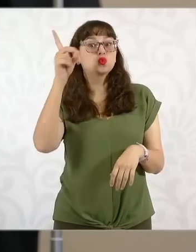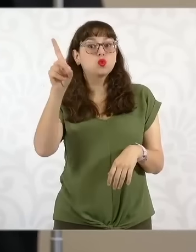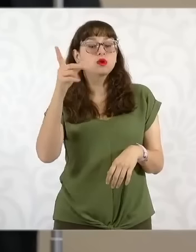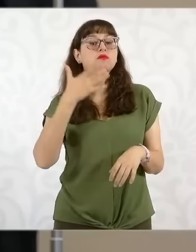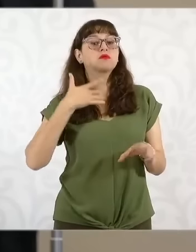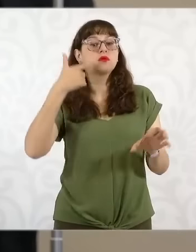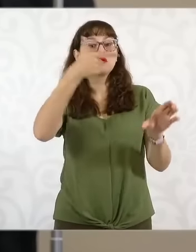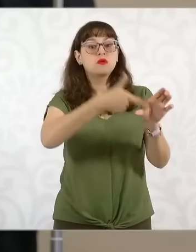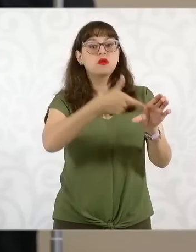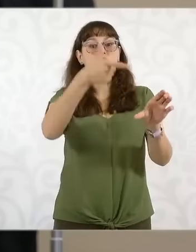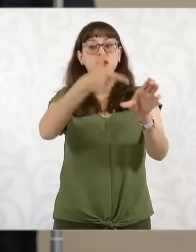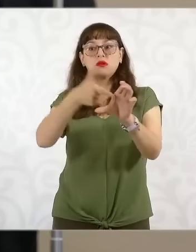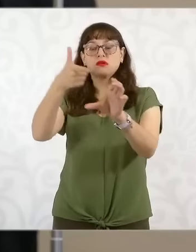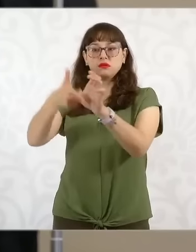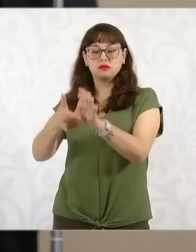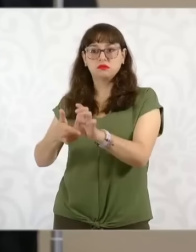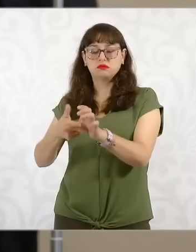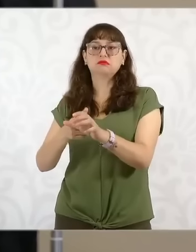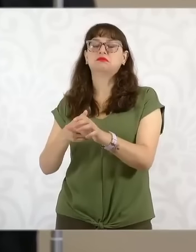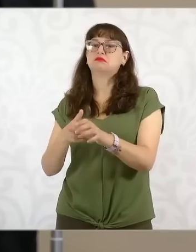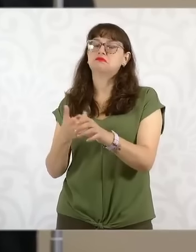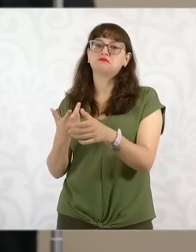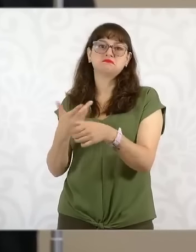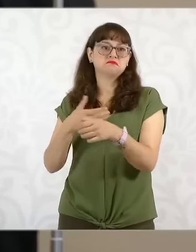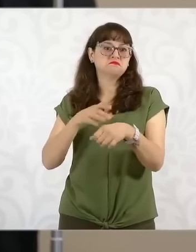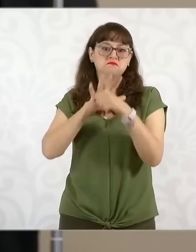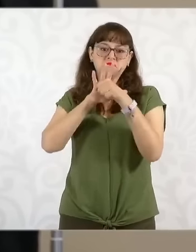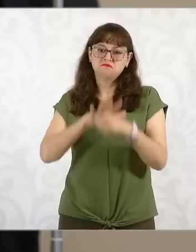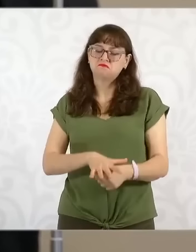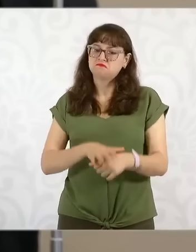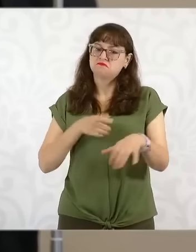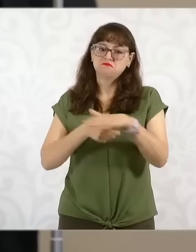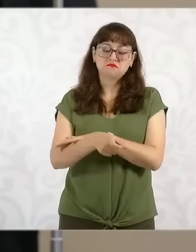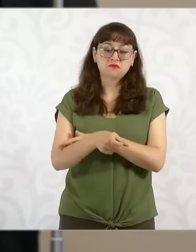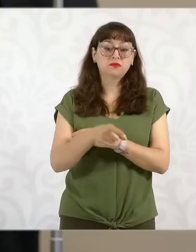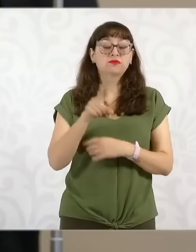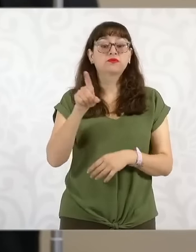arrancado sus negocios y presuntamente en el Estado de México les están cobrando alrededor